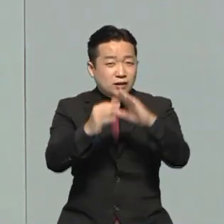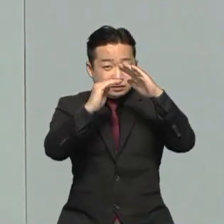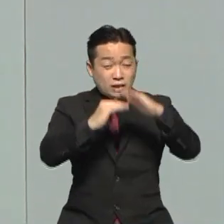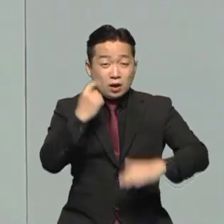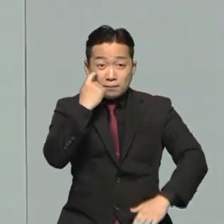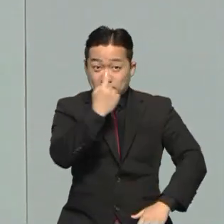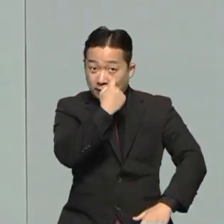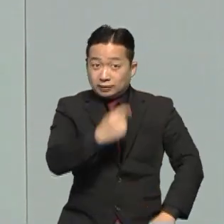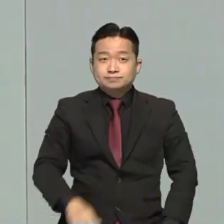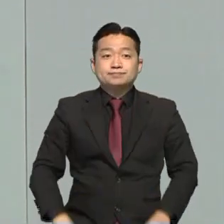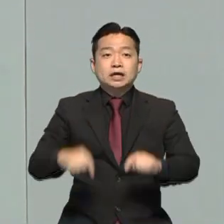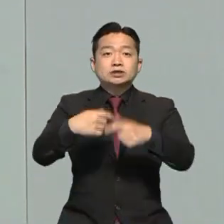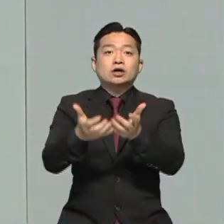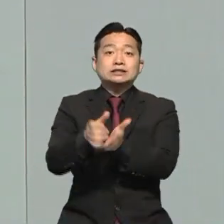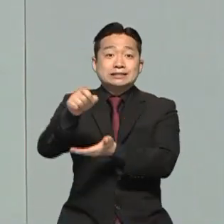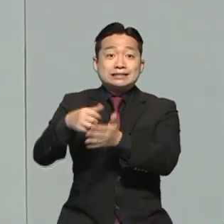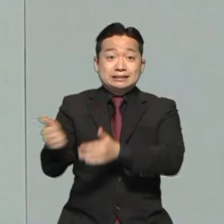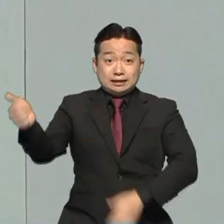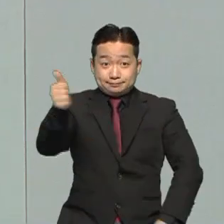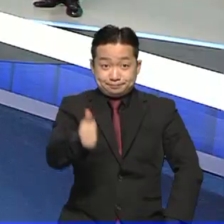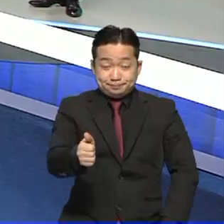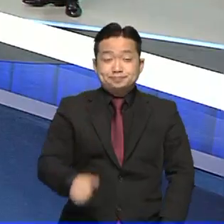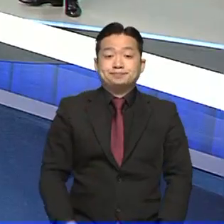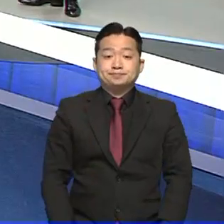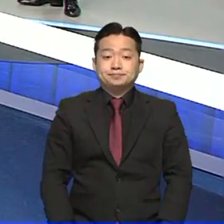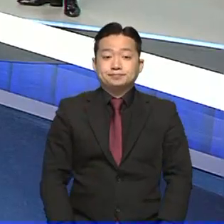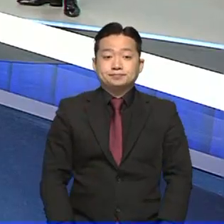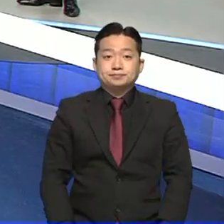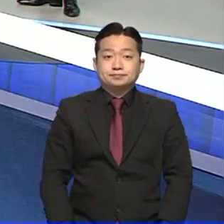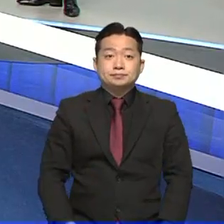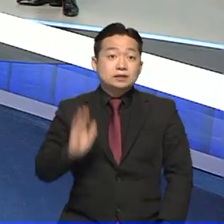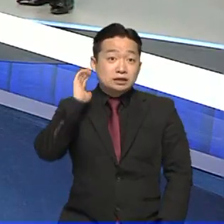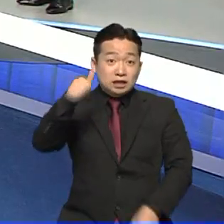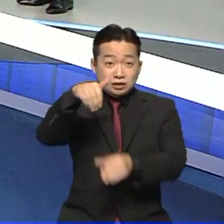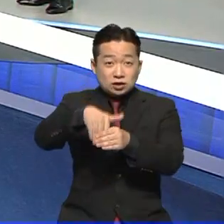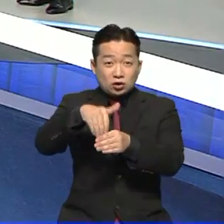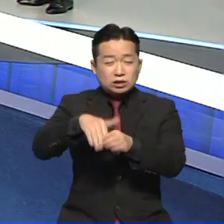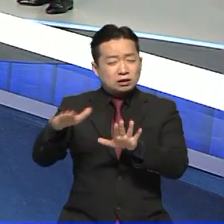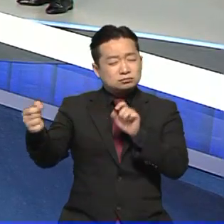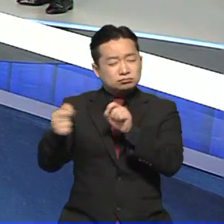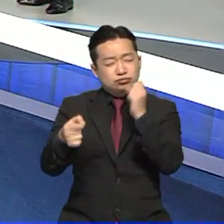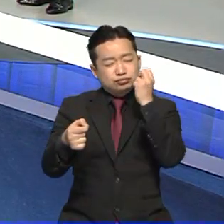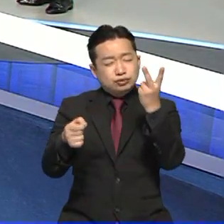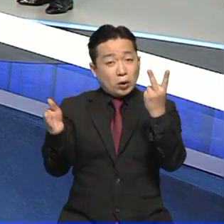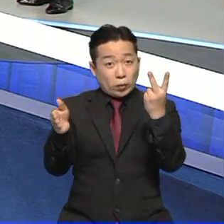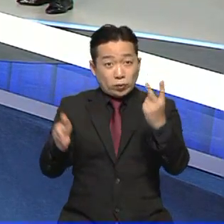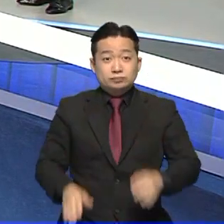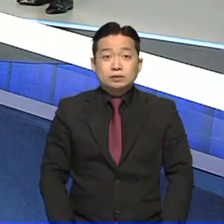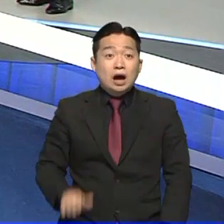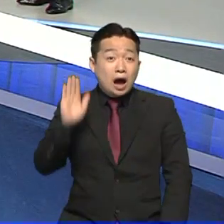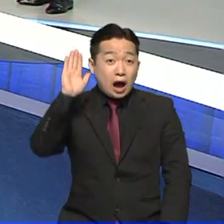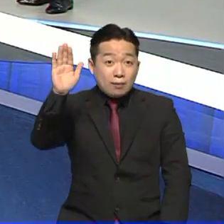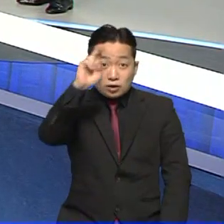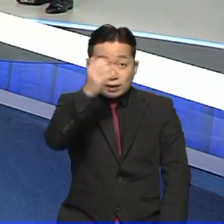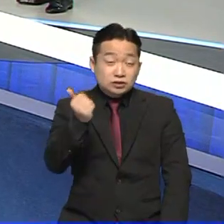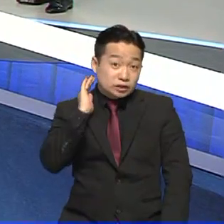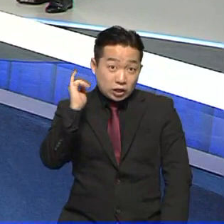짚어보겠습니다. 정치부 이한석 기자 나와 있습니다. 이제 대선까지 한 두 달여 남았는데 앞으로 박 전 대통령이 어떤 정치적